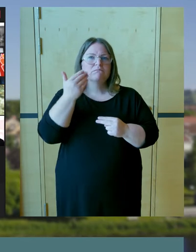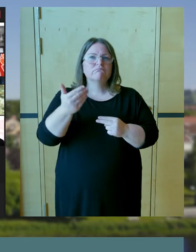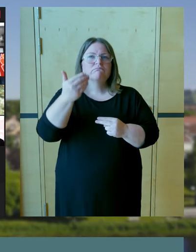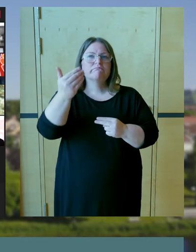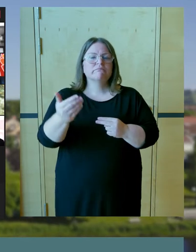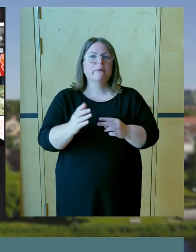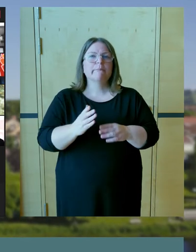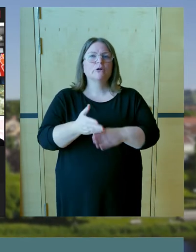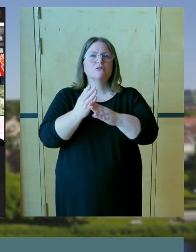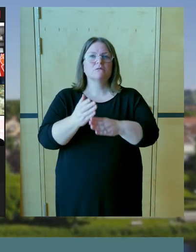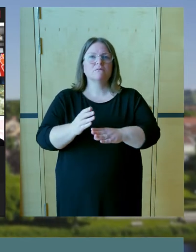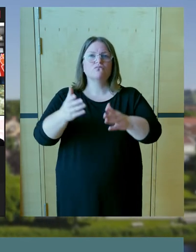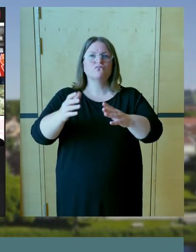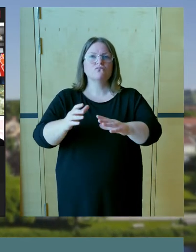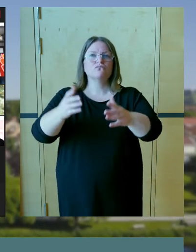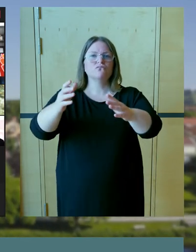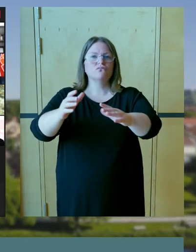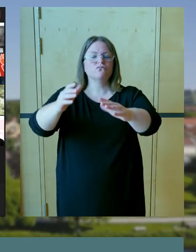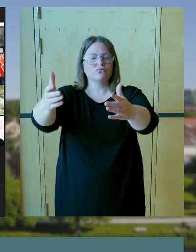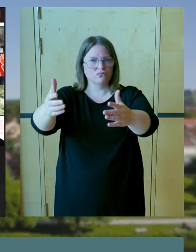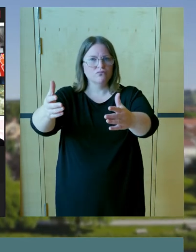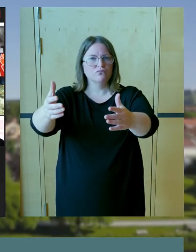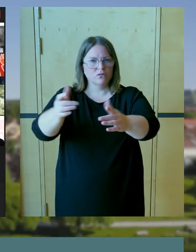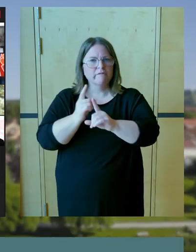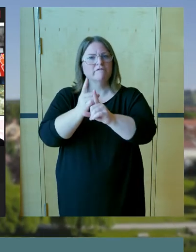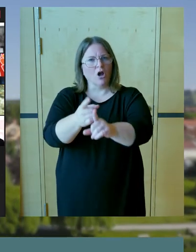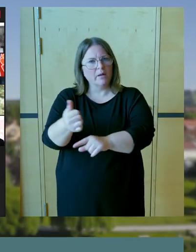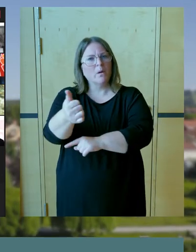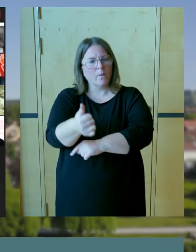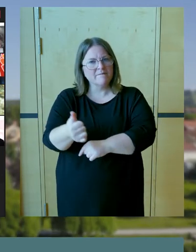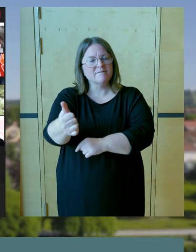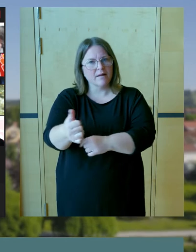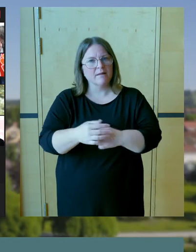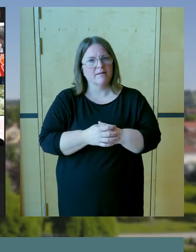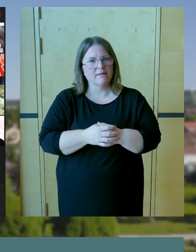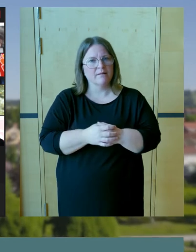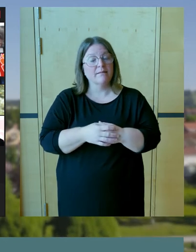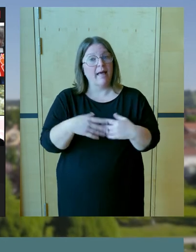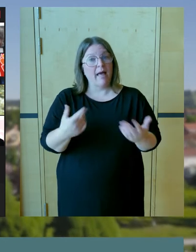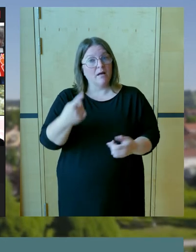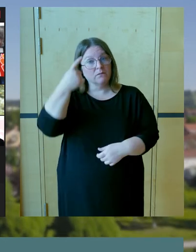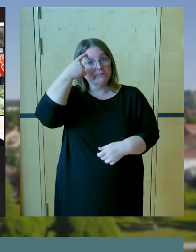Behovet ökar så kan vi bygga ut fler platser Det är väl den kloka hanteringen av skattepengarna